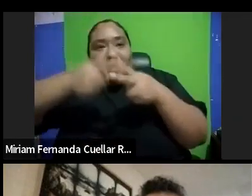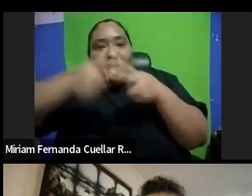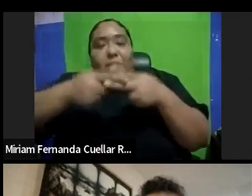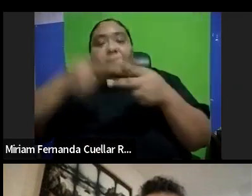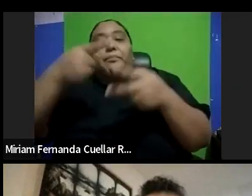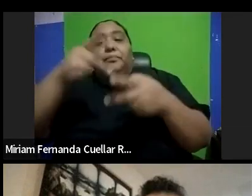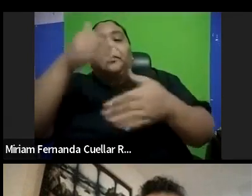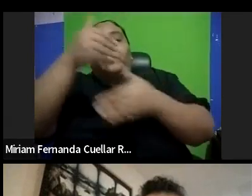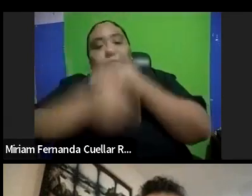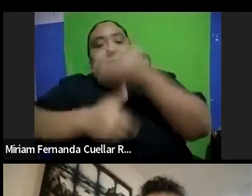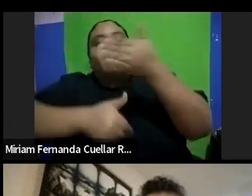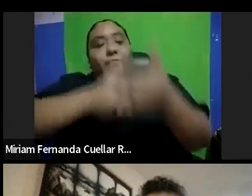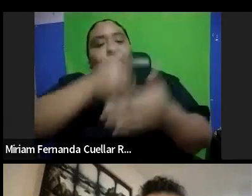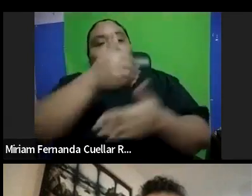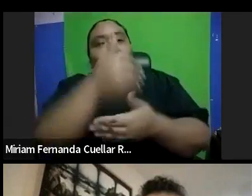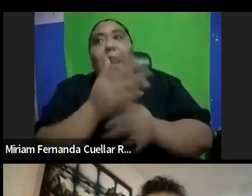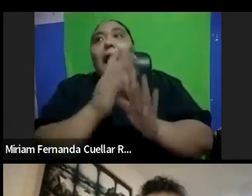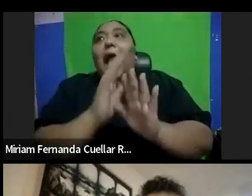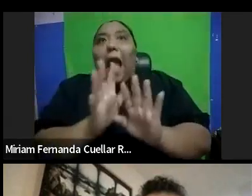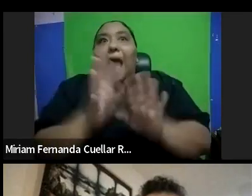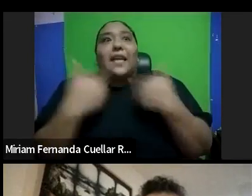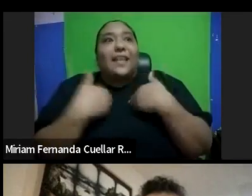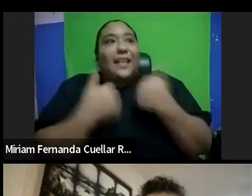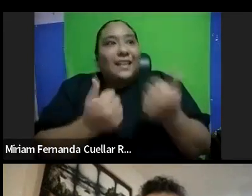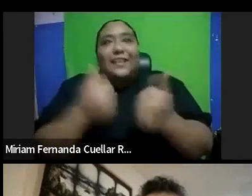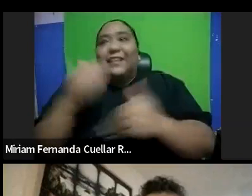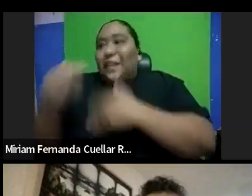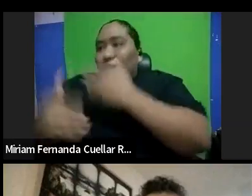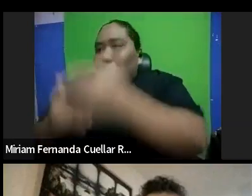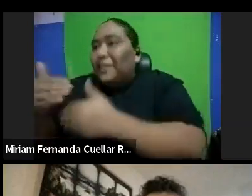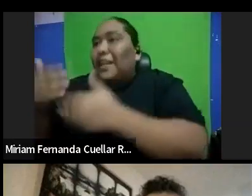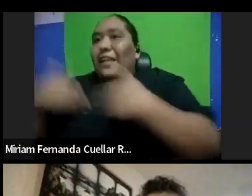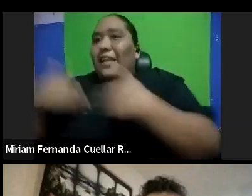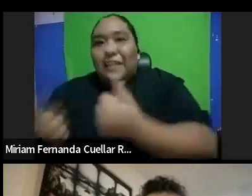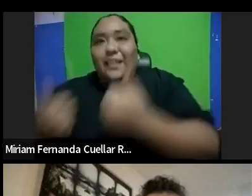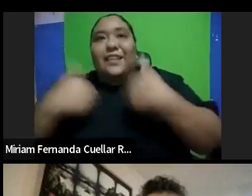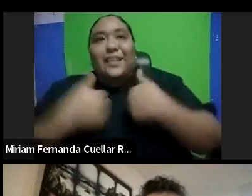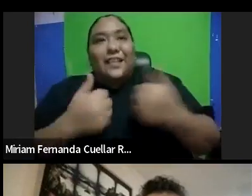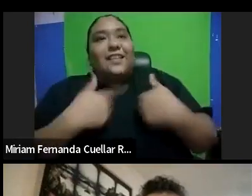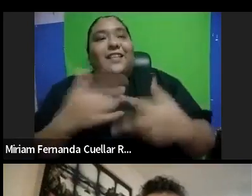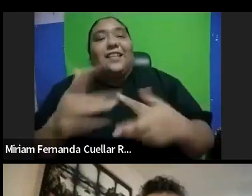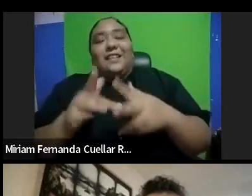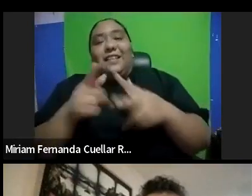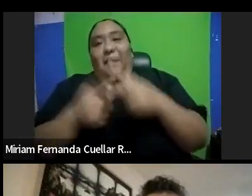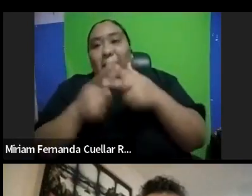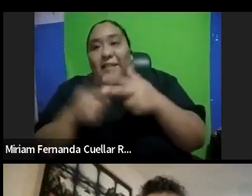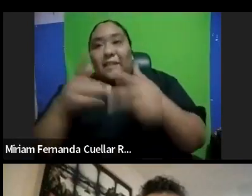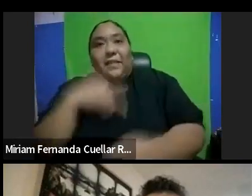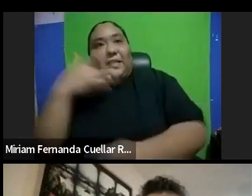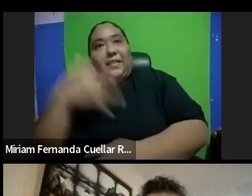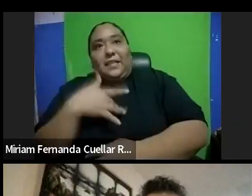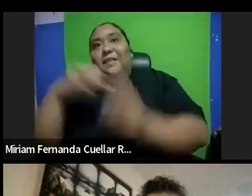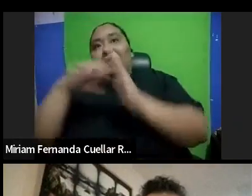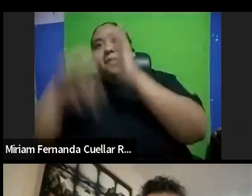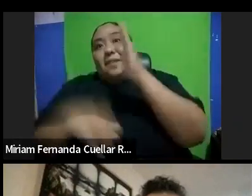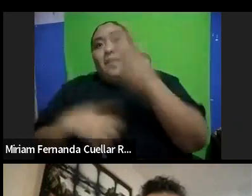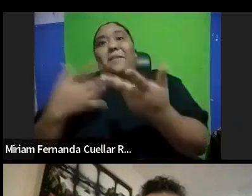, pero en el proceso pero en el proceso también sientan . Están Están construyendo matemáticas en . Entonces, . Entonces, por ejemplo, el